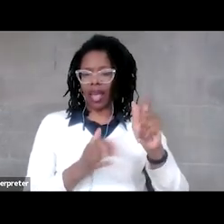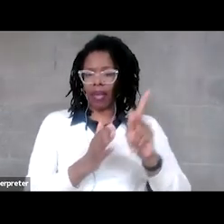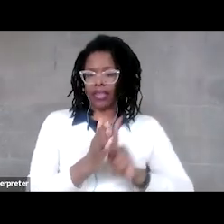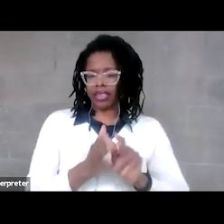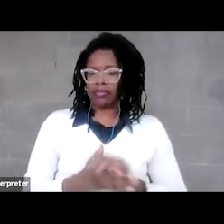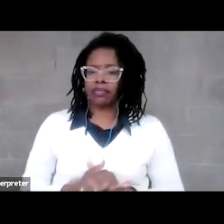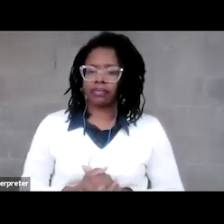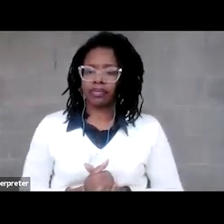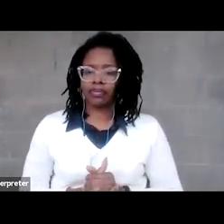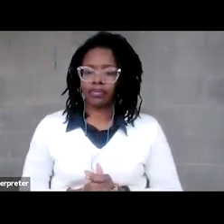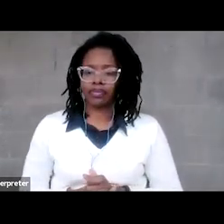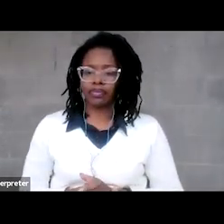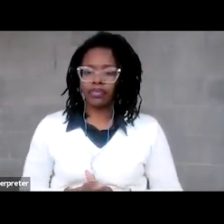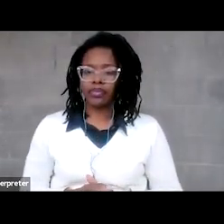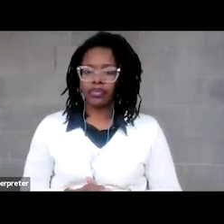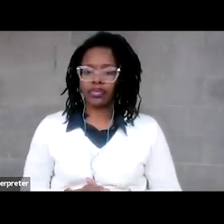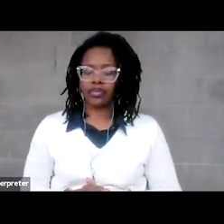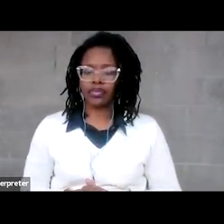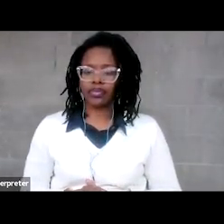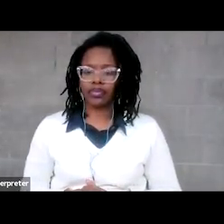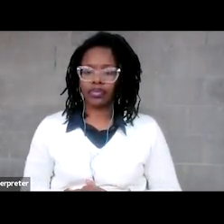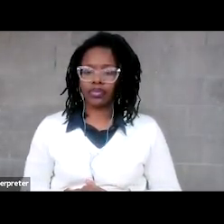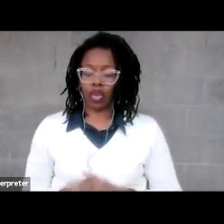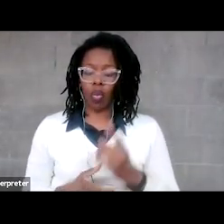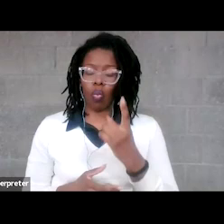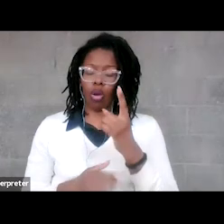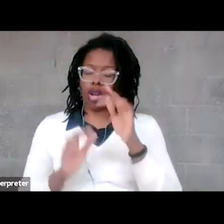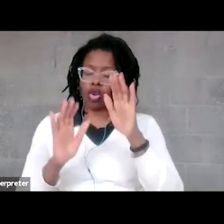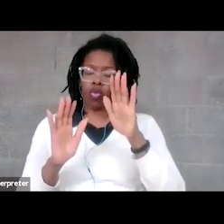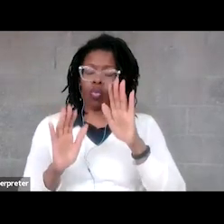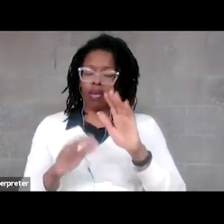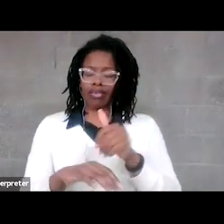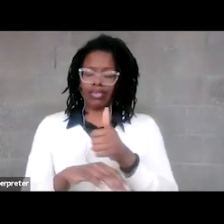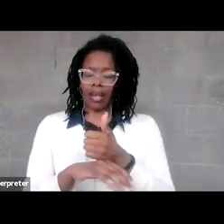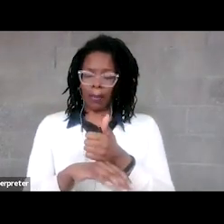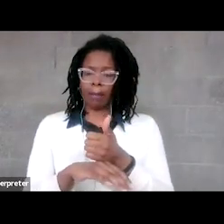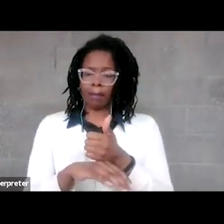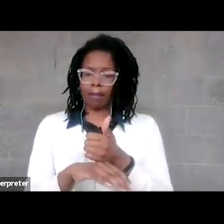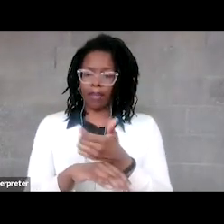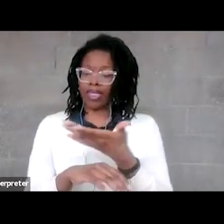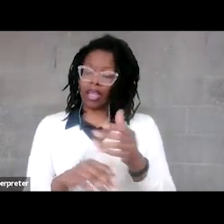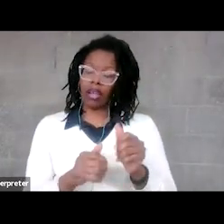Muy bien. Es algo maravilloso que hemos podido establecer con las oficinas de campo de la SSA